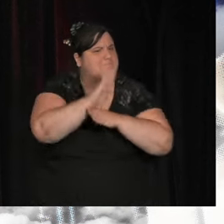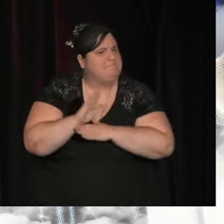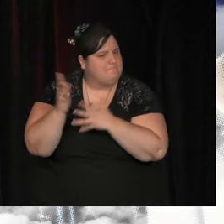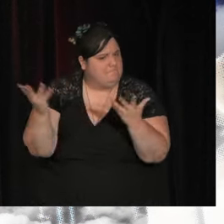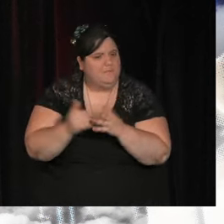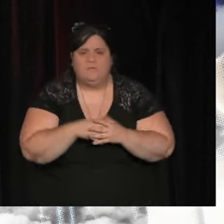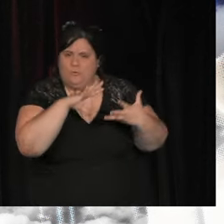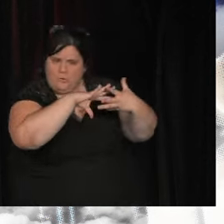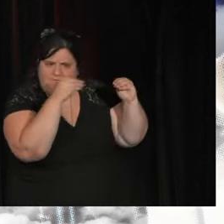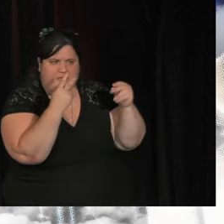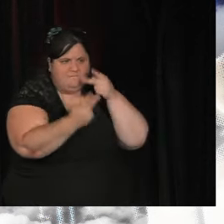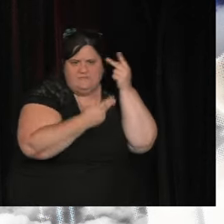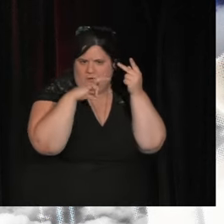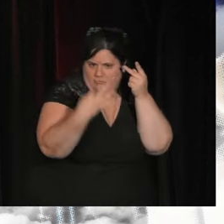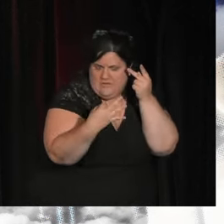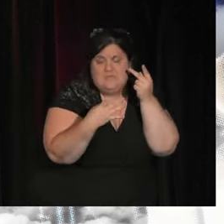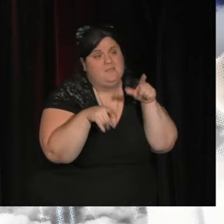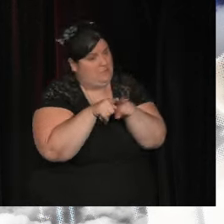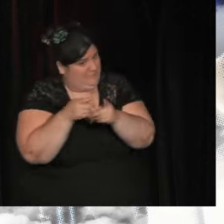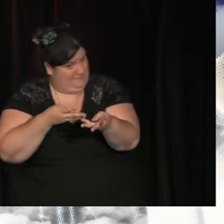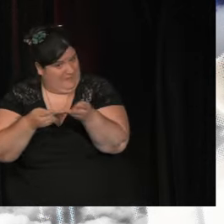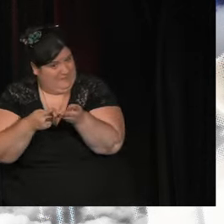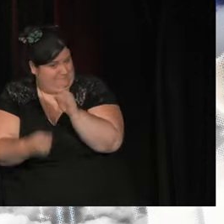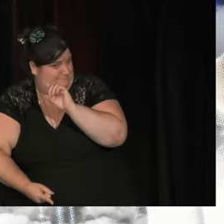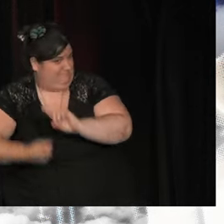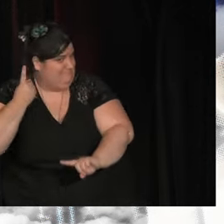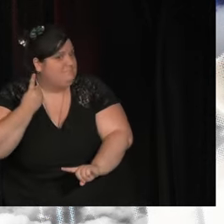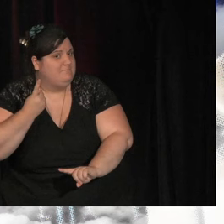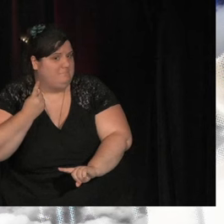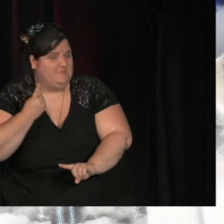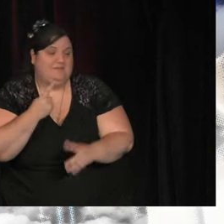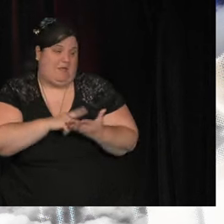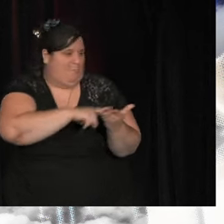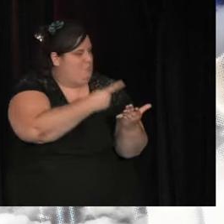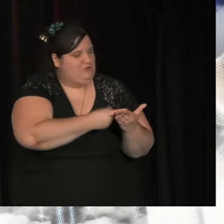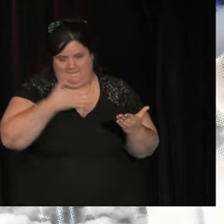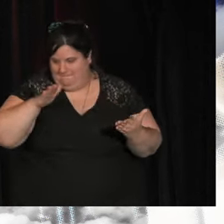on sait que sur ce genre de production, la partie marketing, maintenant, c'est quasiment le même budget que le développement.